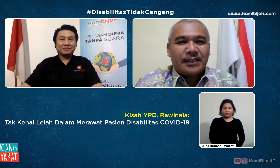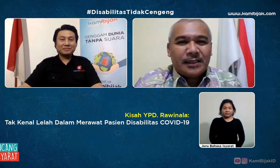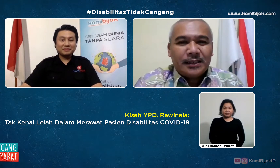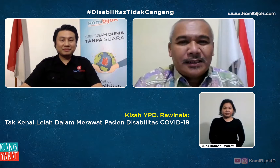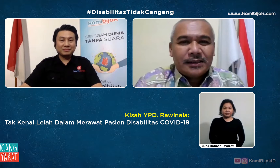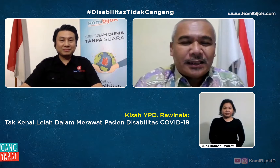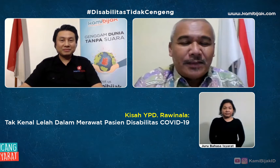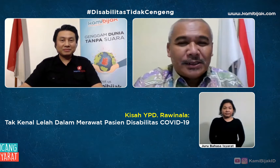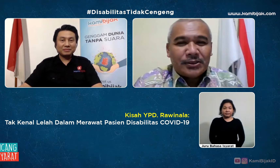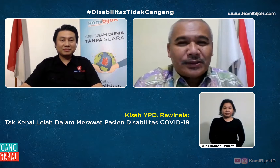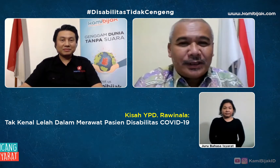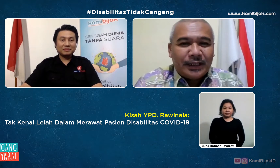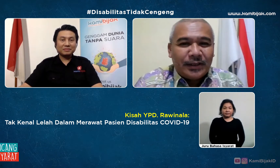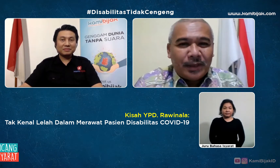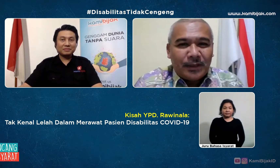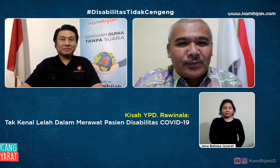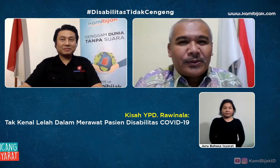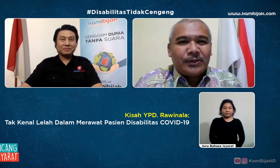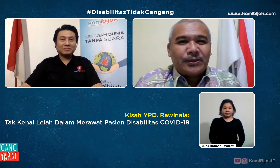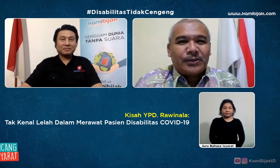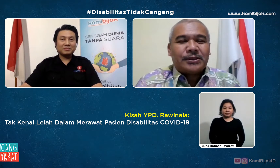Iya selamat sore Pak Paulus.